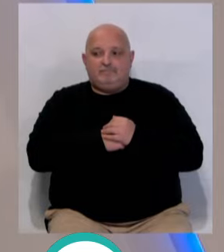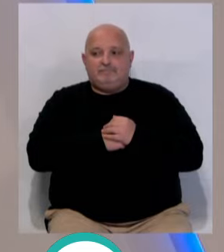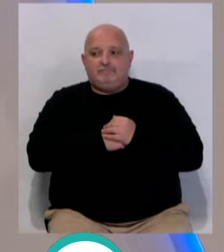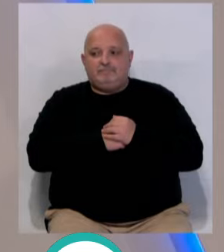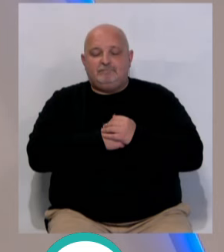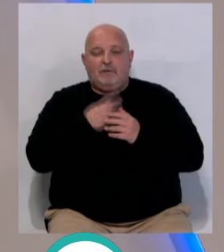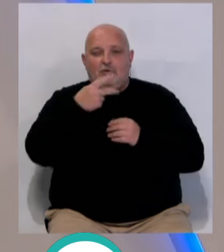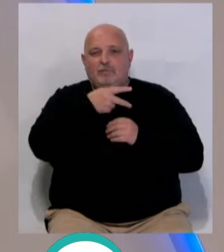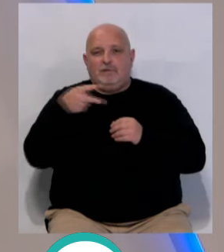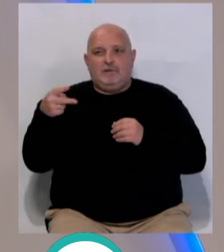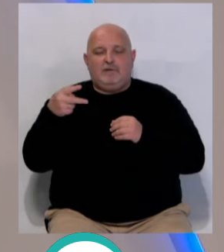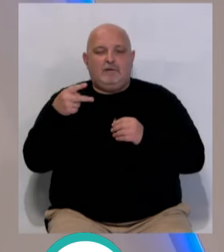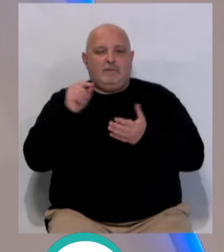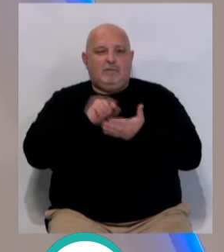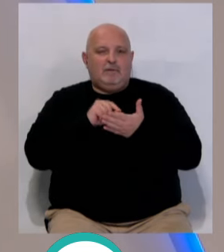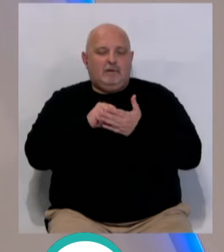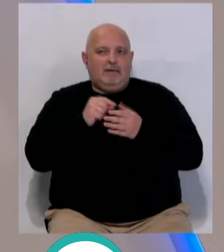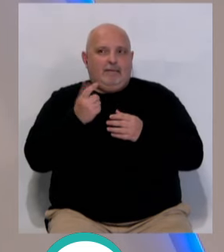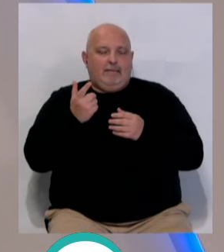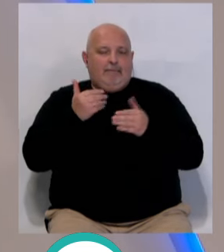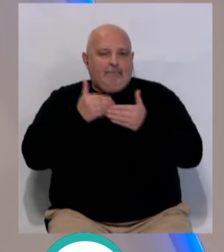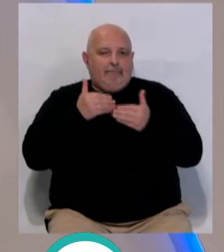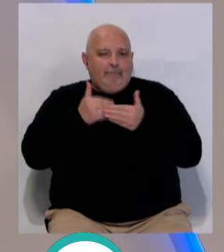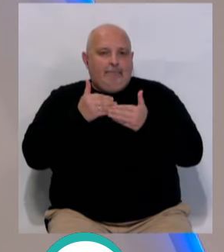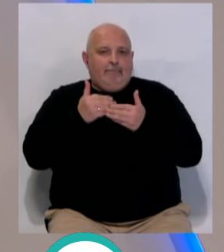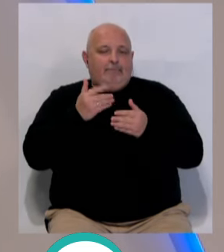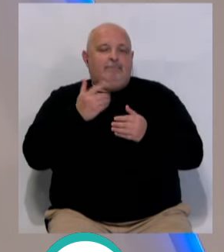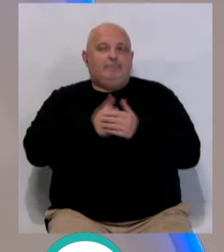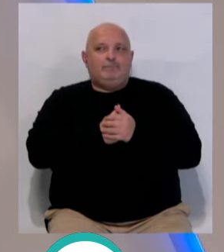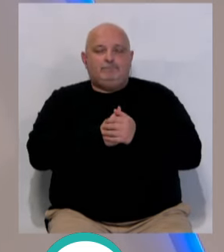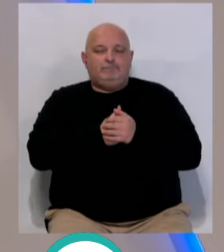semanas que hemos puntuado in extreming los últimos segundos del partido hemos sumado dos